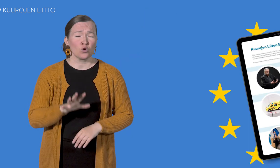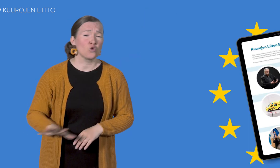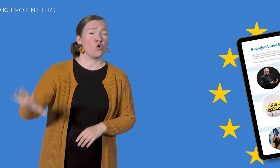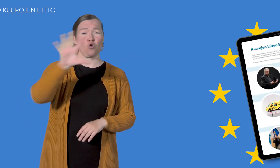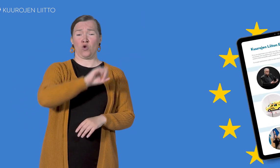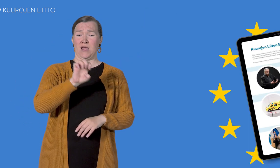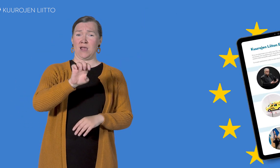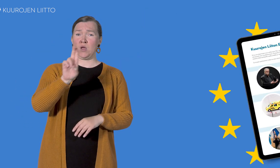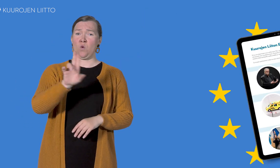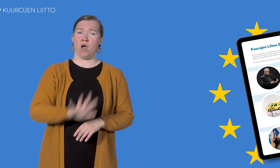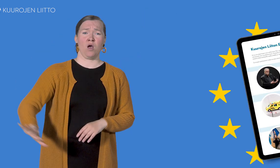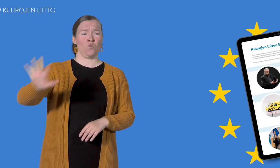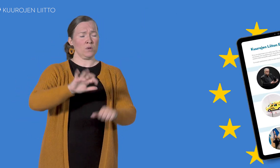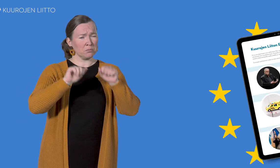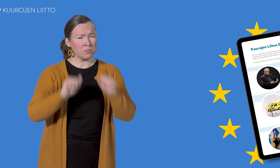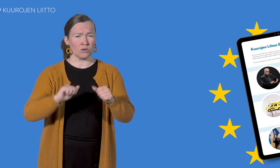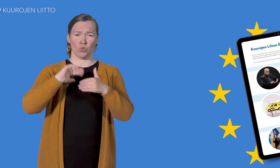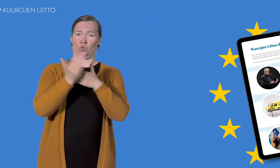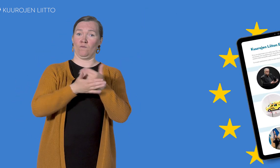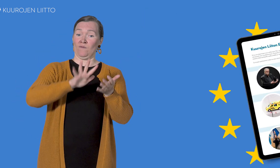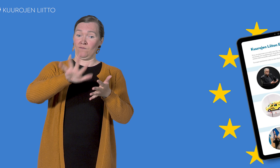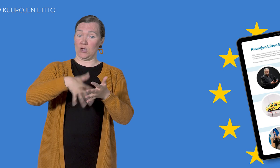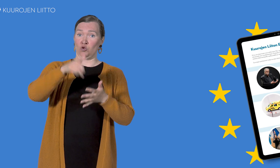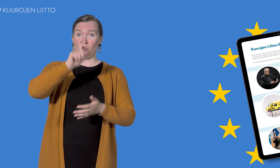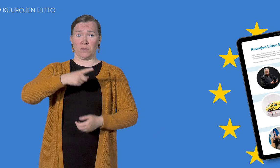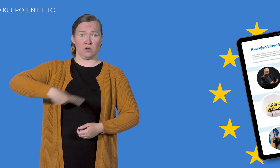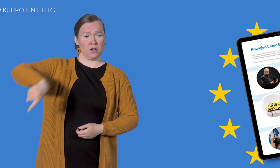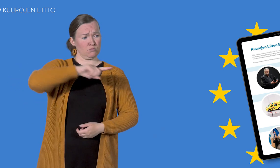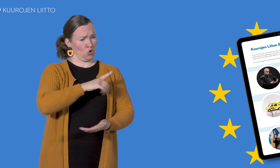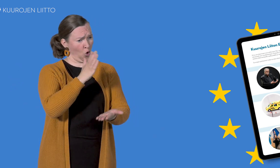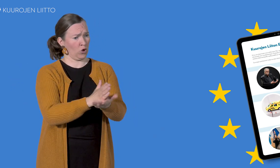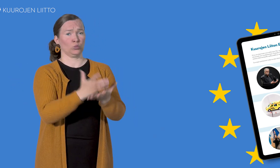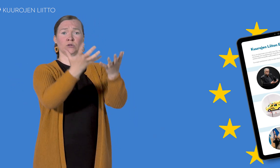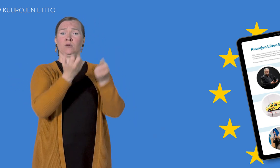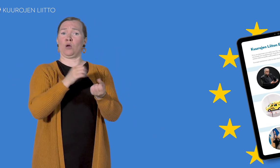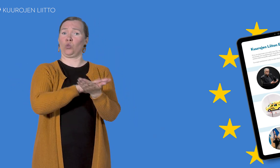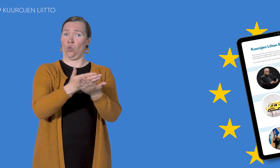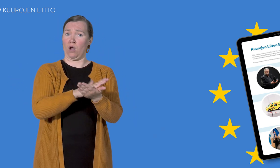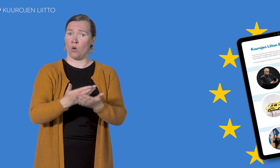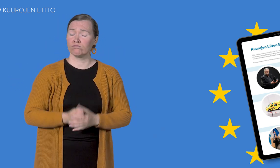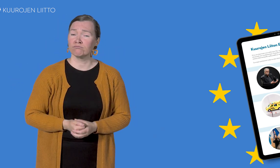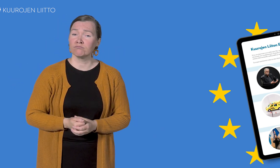Viittomakielisten oikeus tulkkaukseen tulee turvata koko EU-alueella.